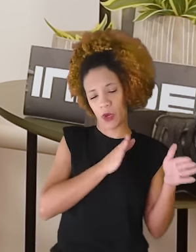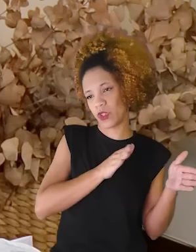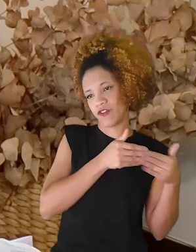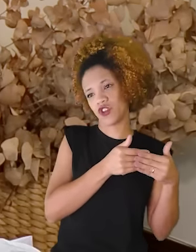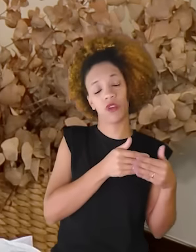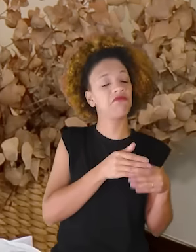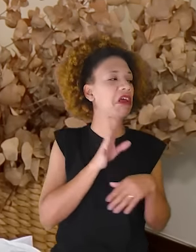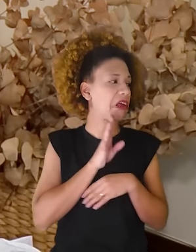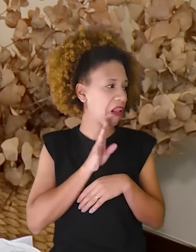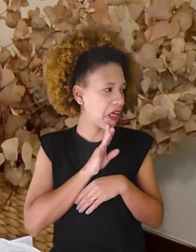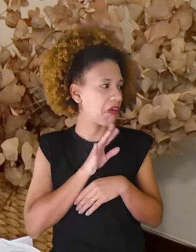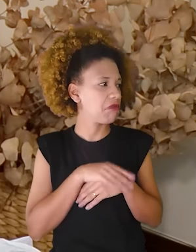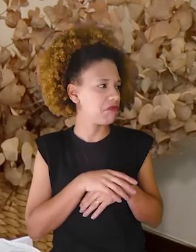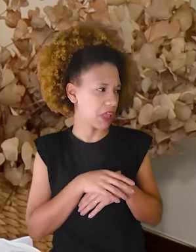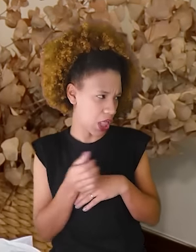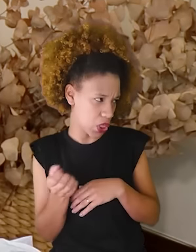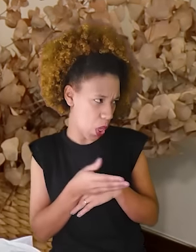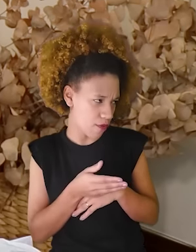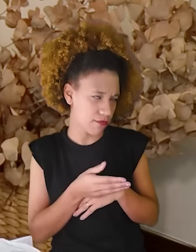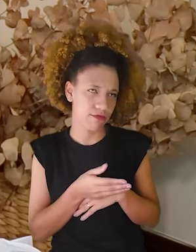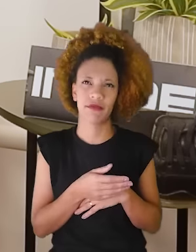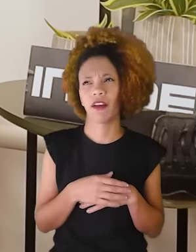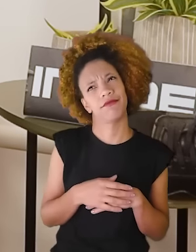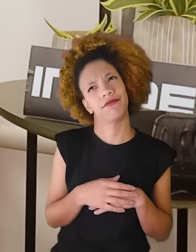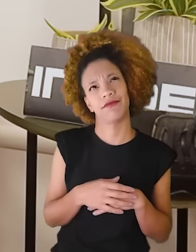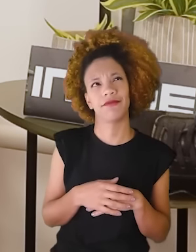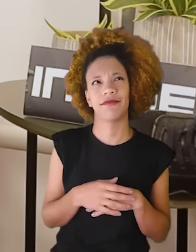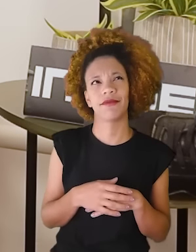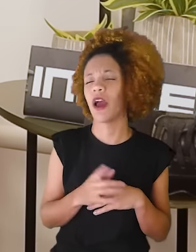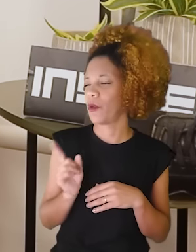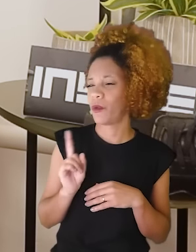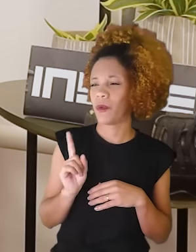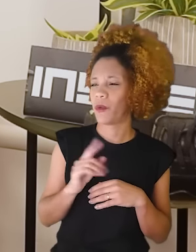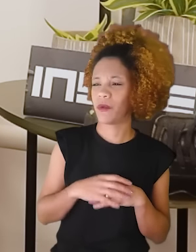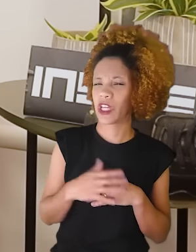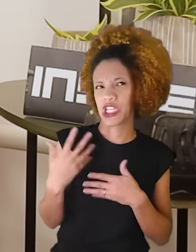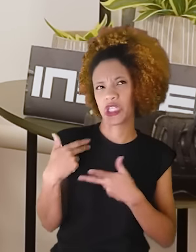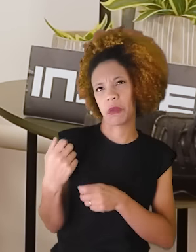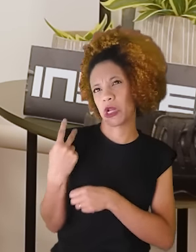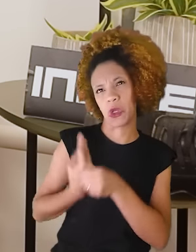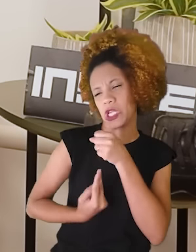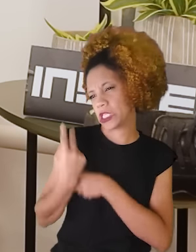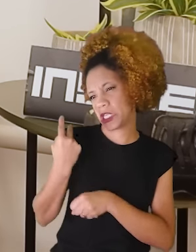que legal essa história é recente isso daí Ah que me não que me chamaram deve ter uns do anos mas se